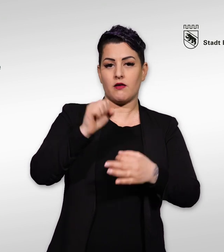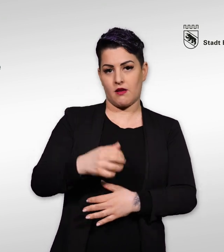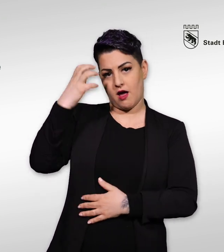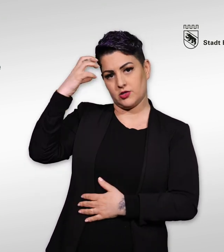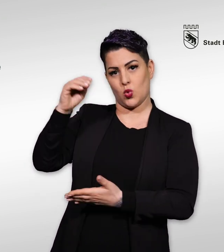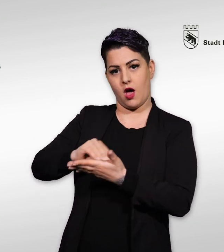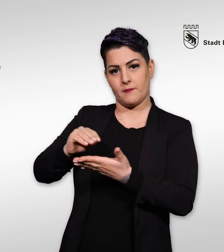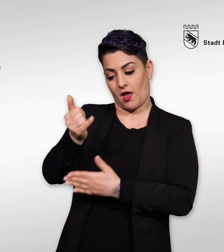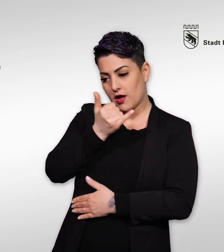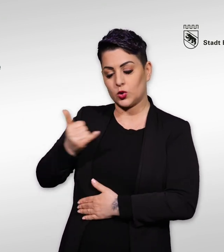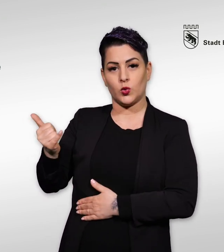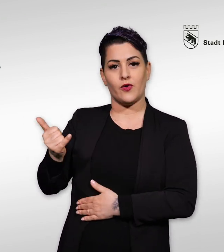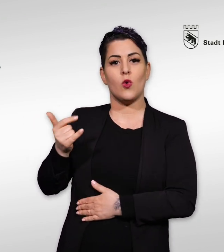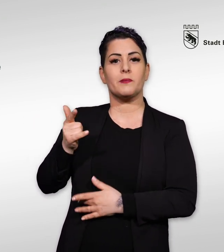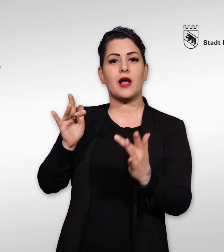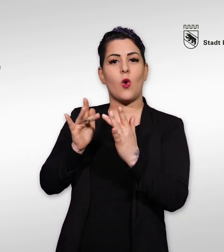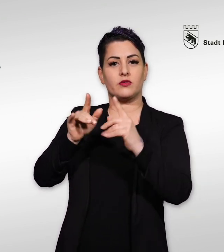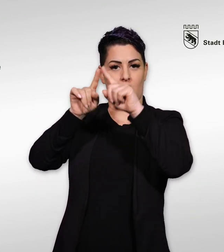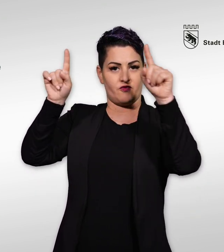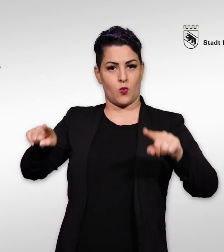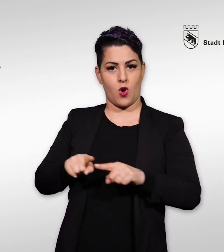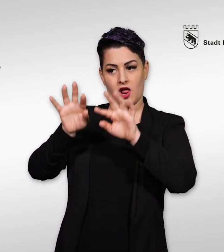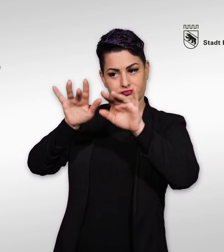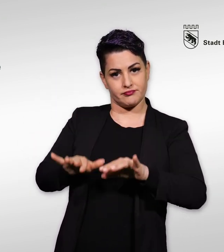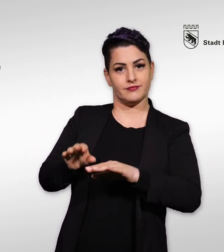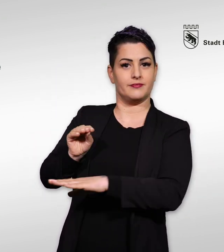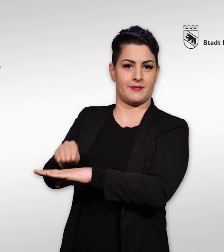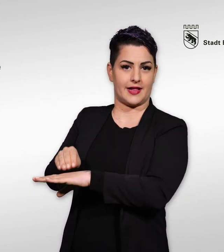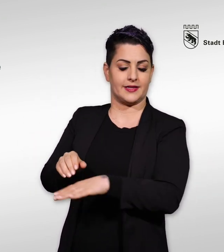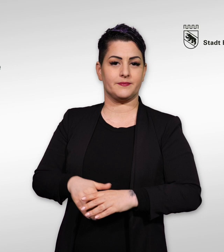Sie erreichen das Schulamt telefonisch oder über das Kontaktformular.